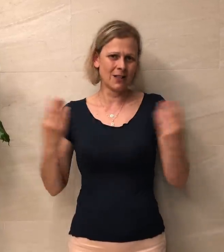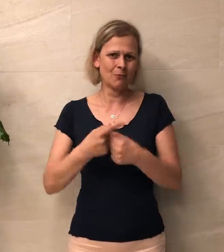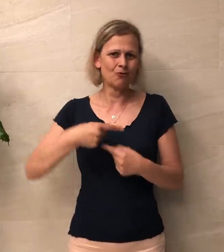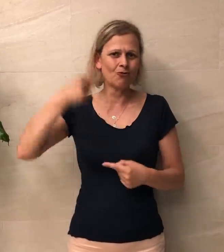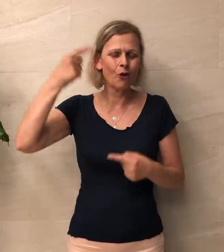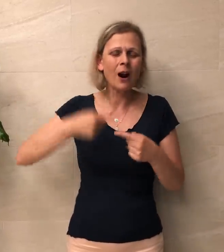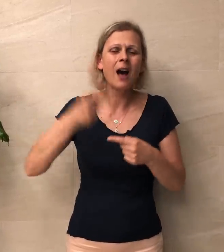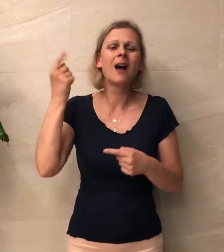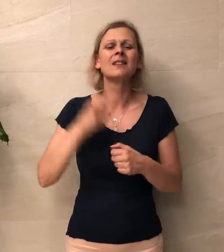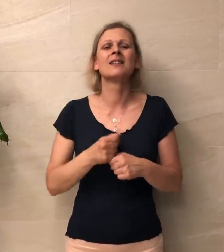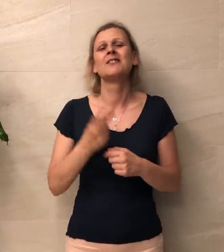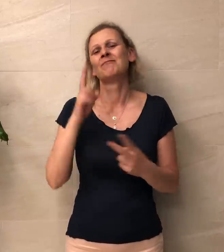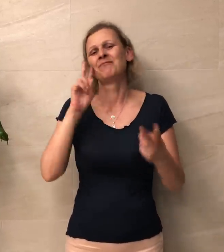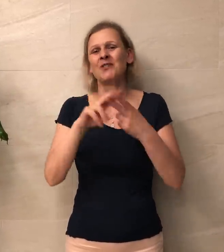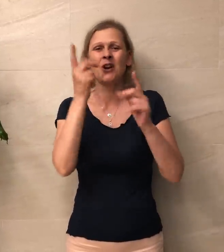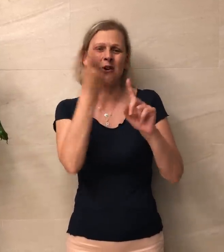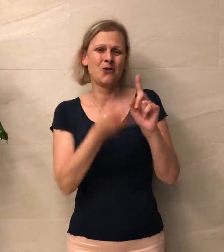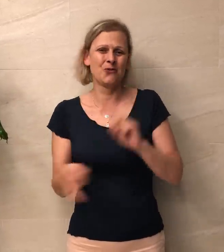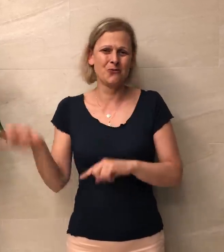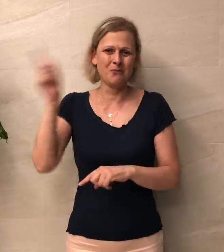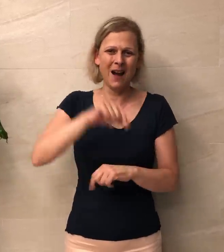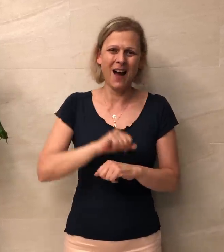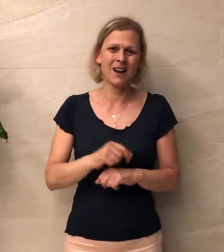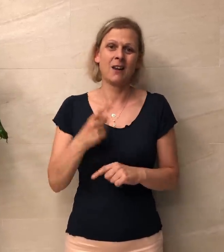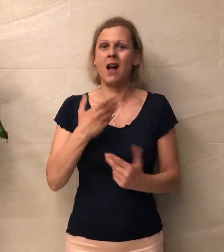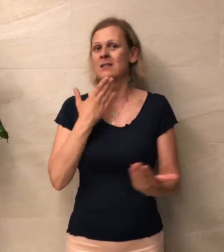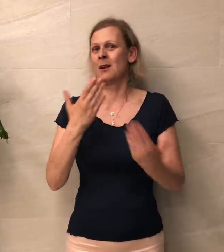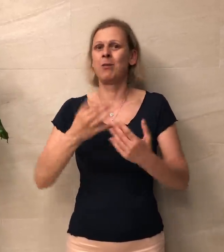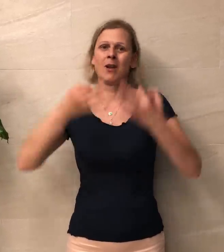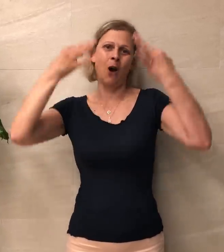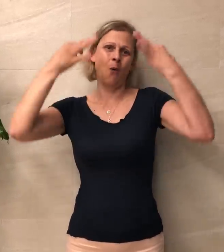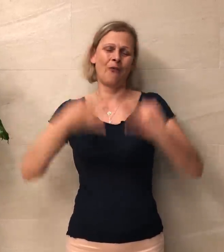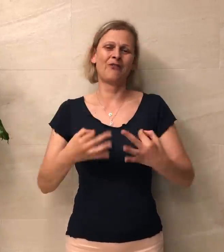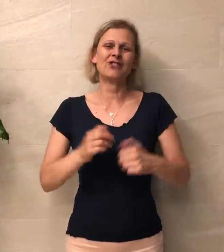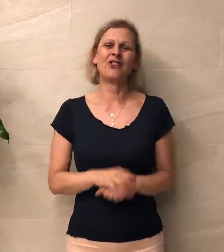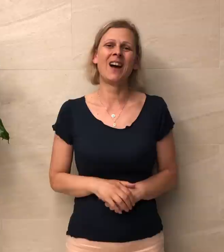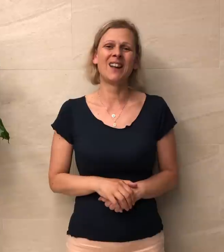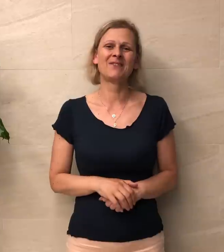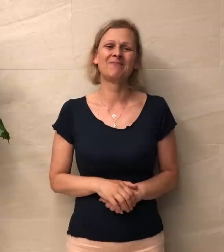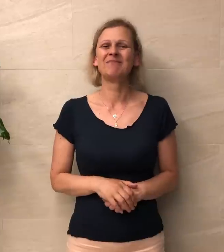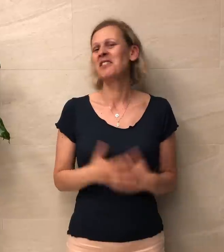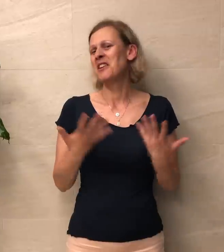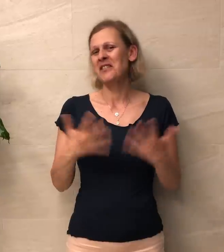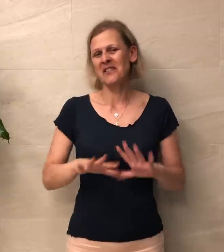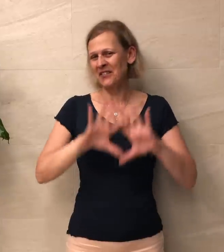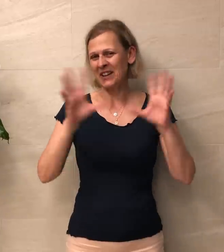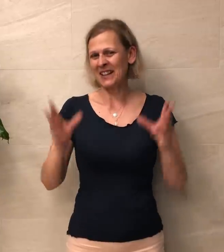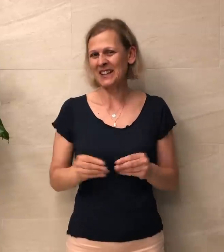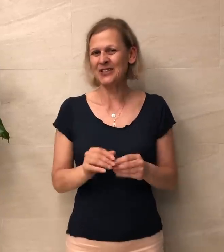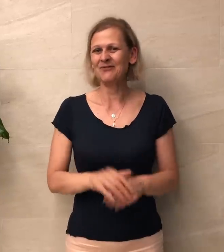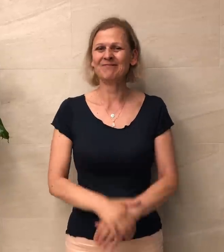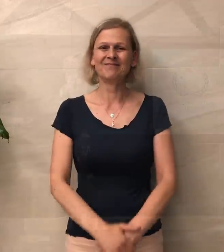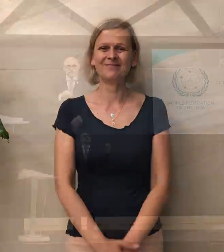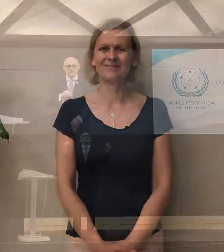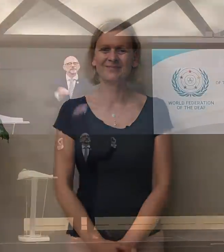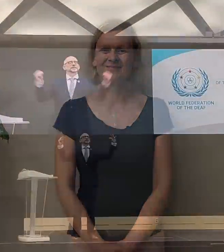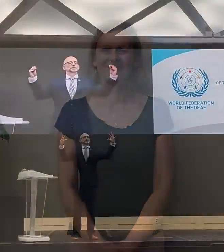svolti nel corso della giornata in attesa dell’Assemblea Generale di domani. Questo è quanto.